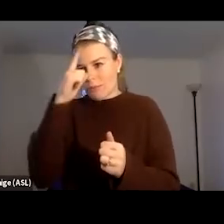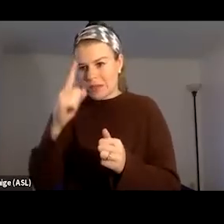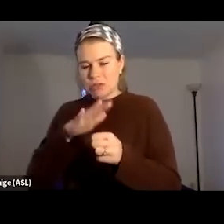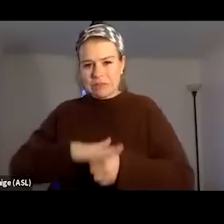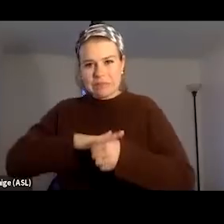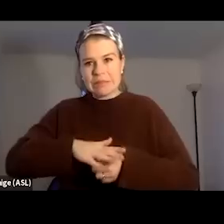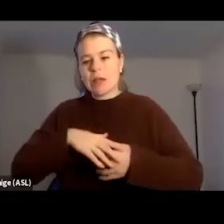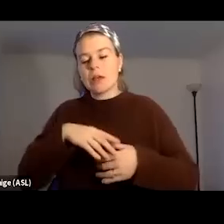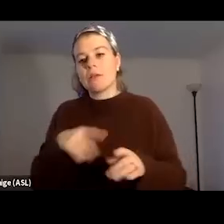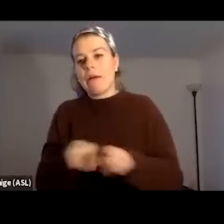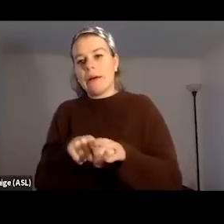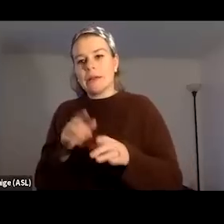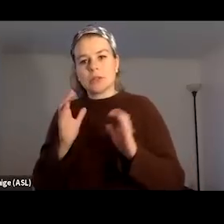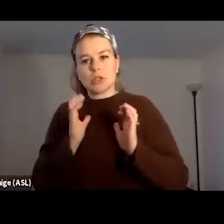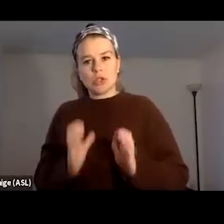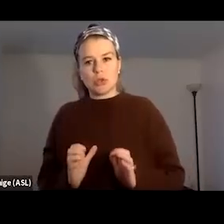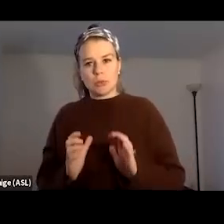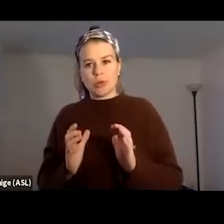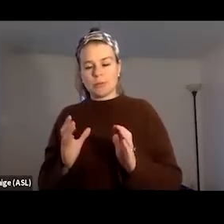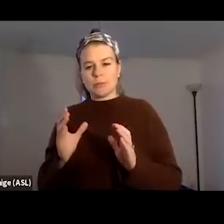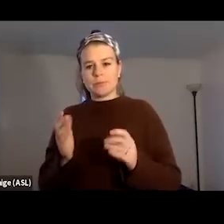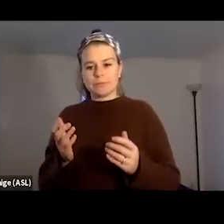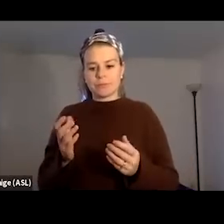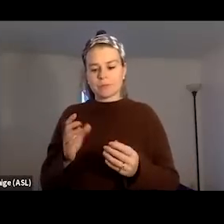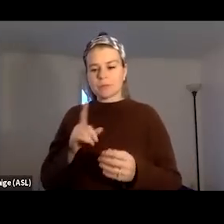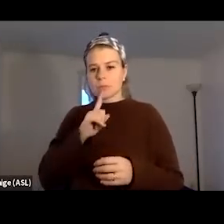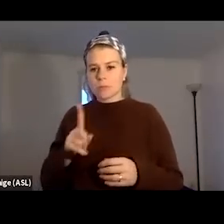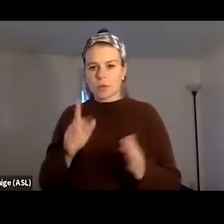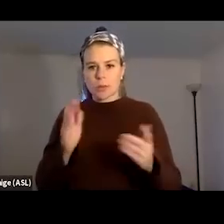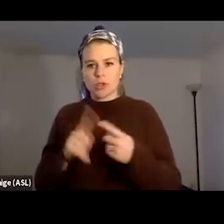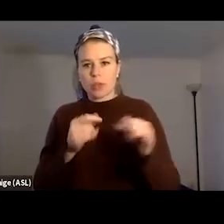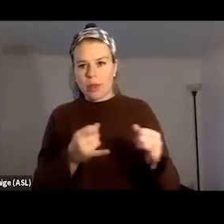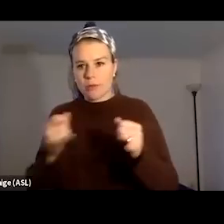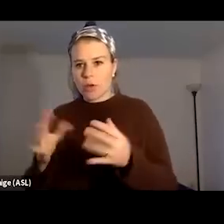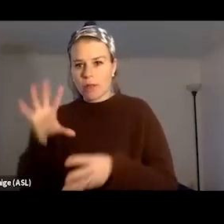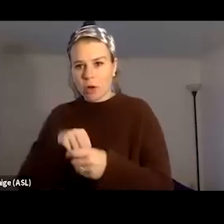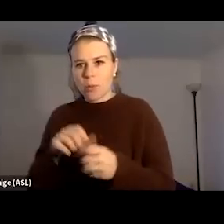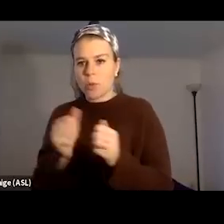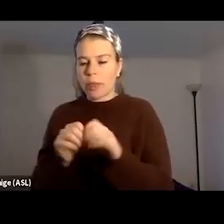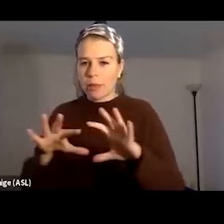como ciudadano consumidor, a la participación del individuo en esfuerzos y causas colectivas.